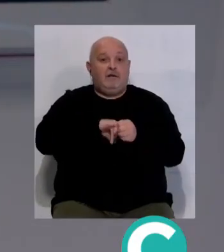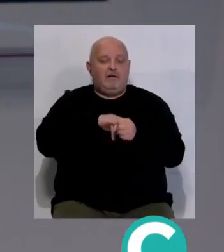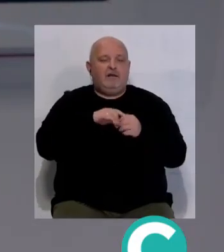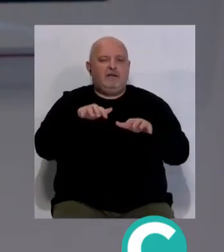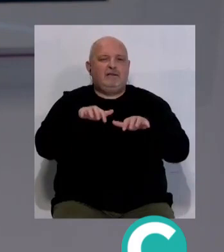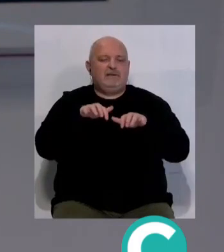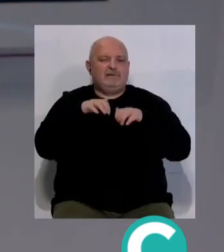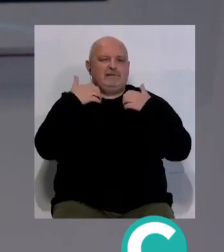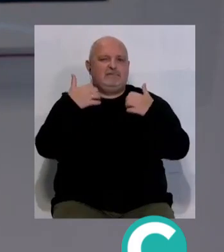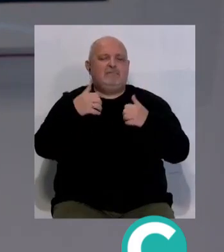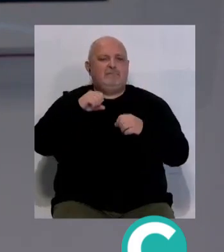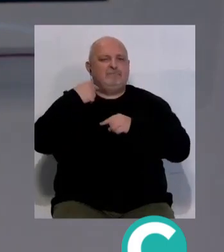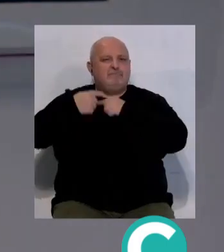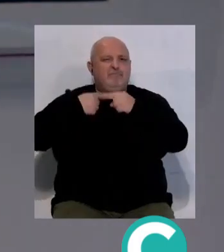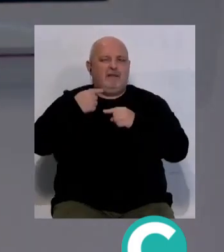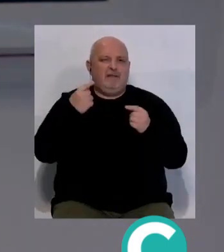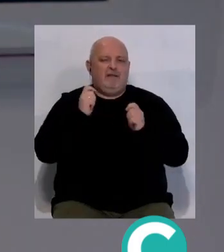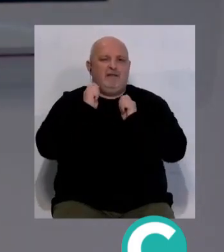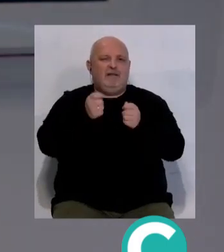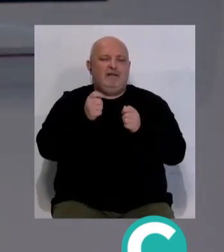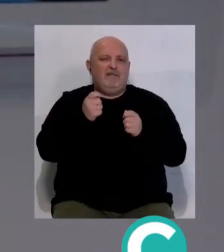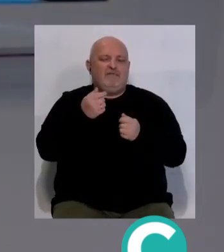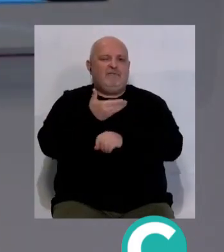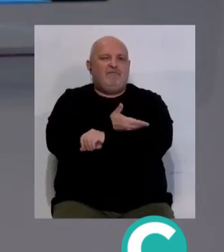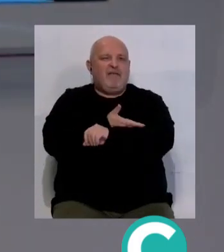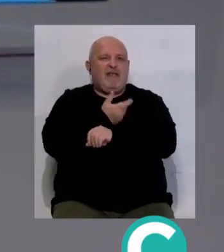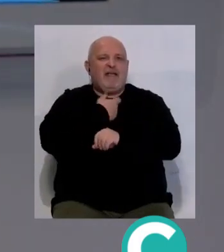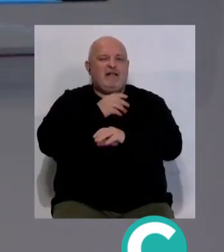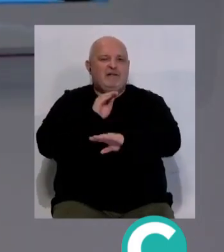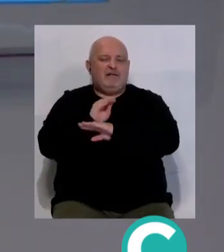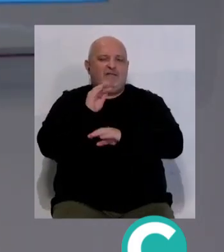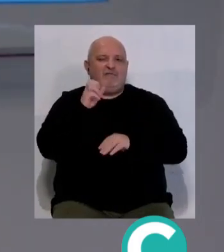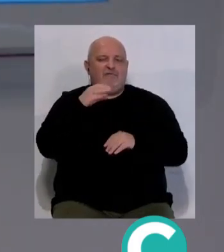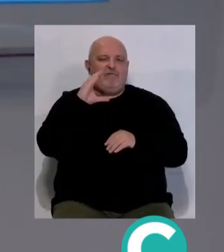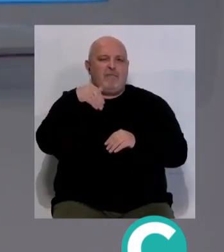plenos ha cogido el tradicional acto de entrega de las becas que otorga cemabasa la empresa